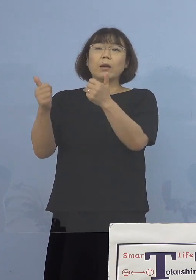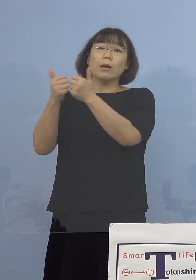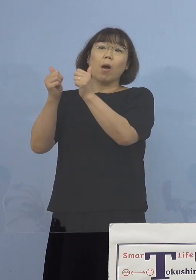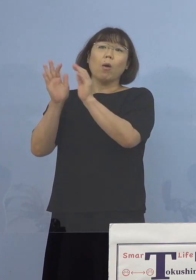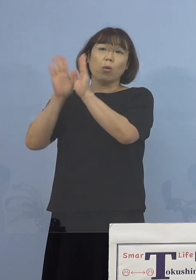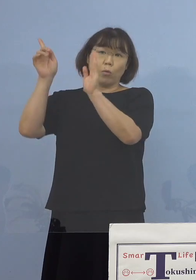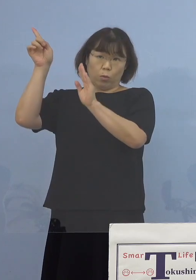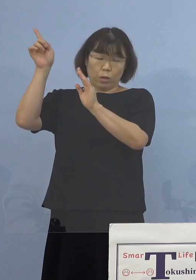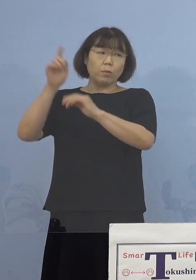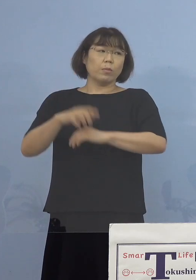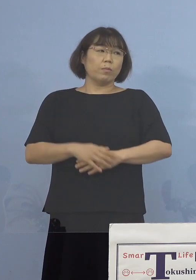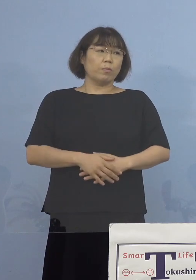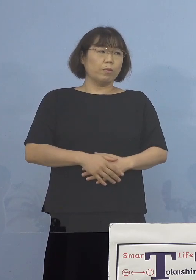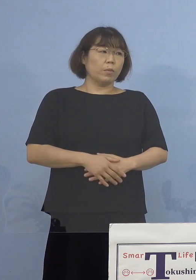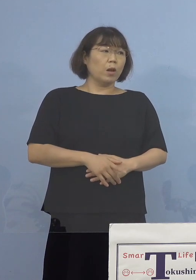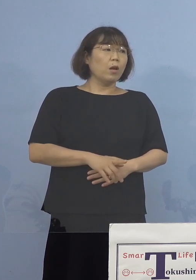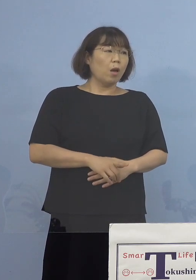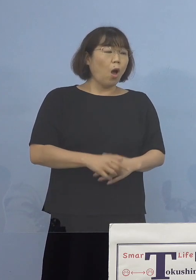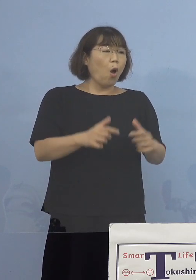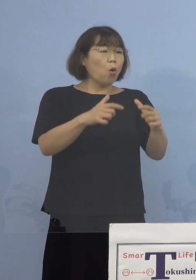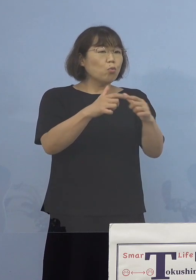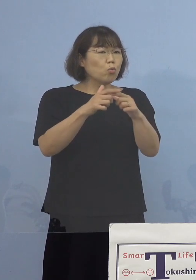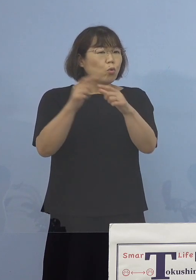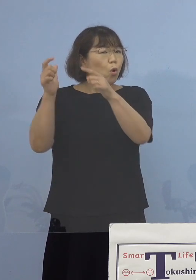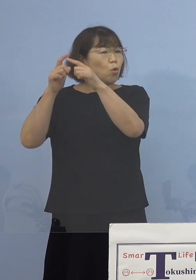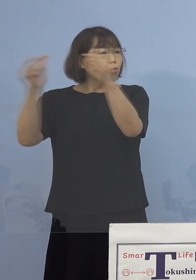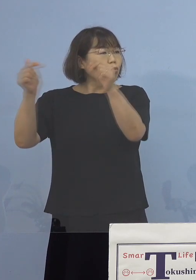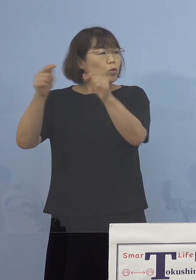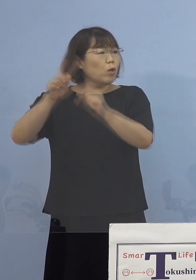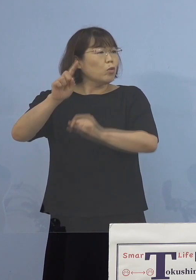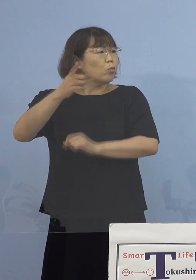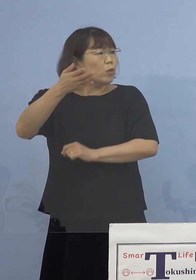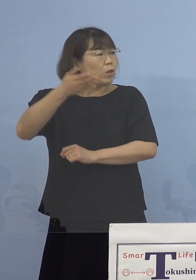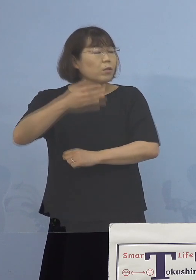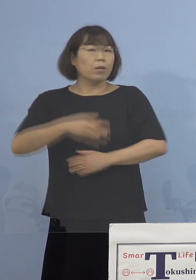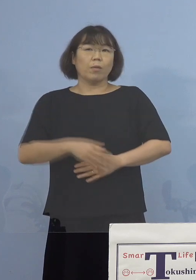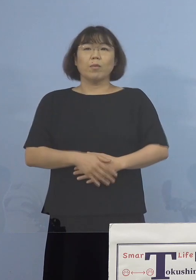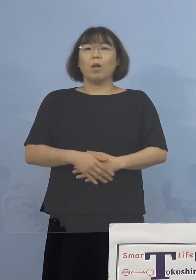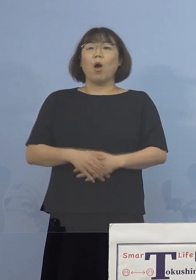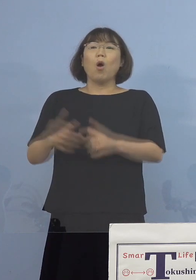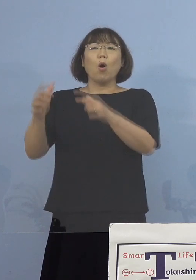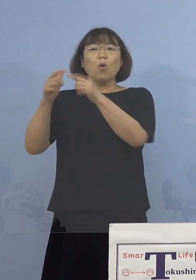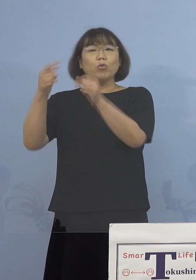（徳島新聞社） 国の意向はどんなような感じですか （危機事象統括監） 意向というものがあるわけではなくて